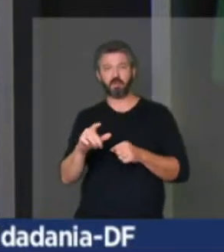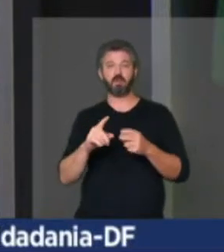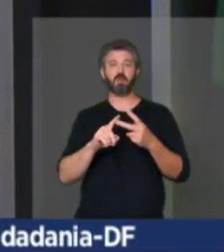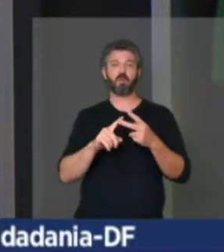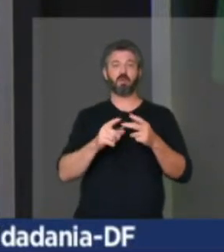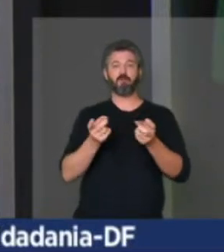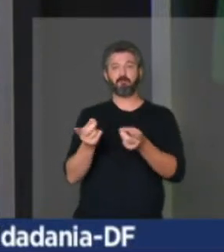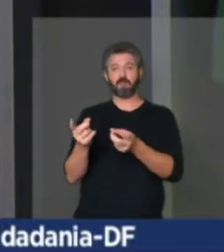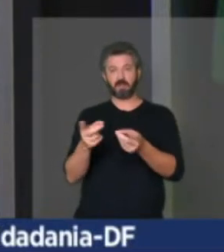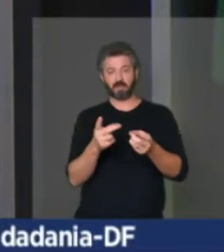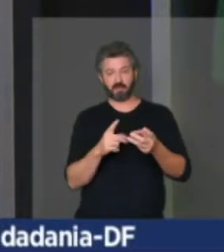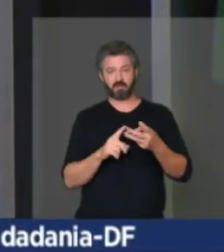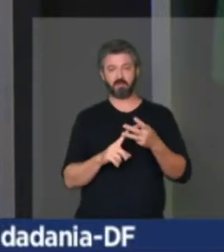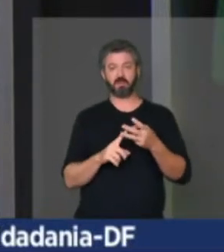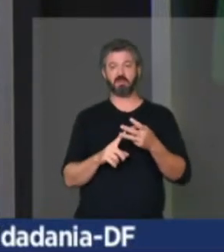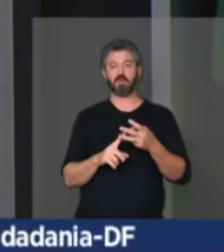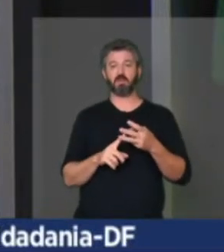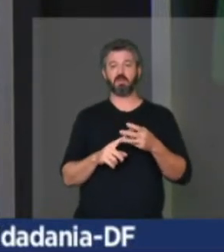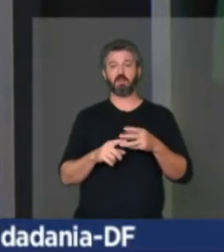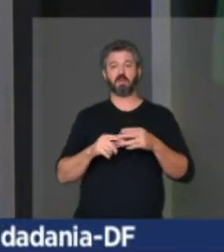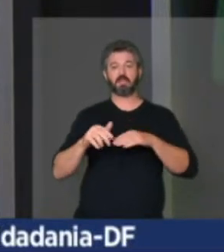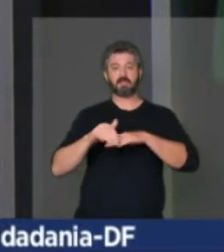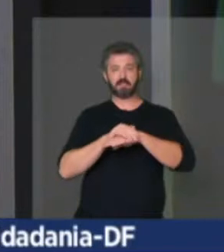DENTRE OUTRAS FARÃO COM QUE OS EMPREGADOS TENDEM A